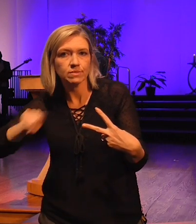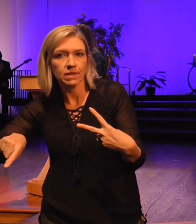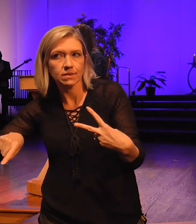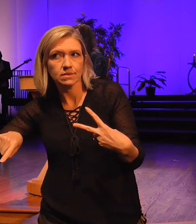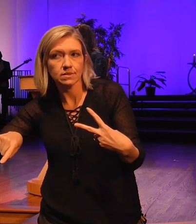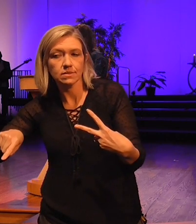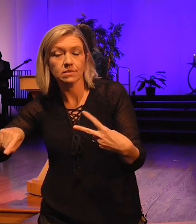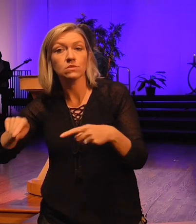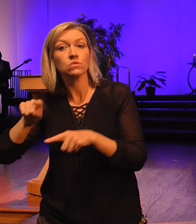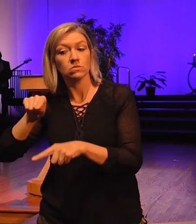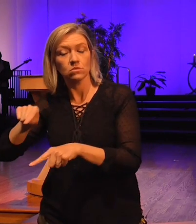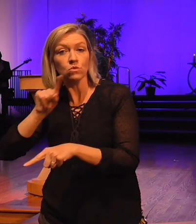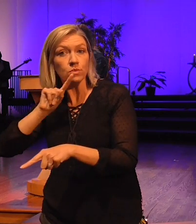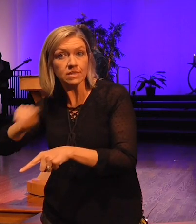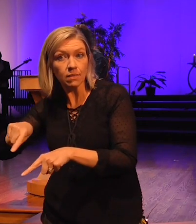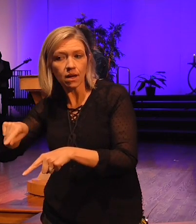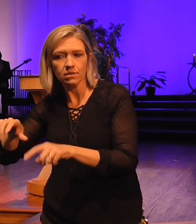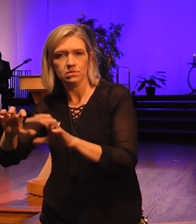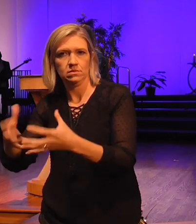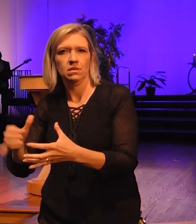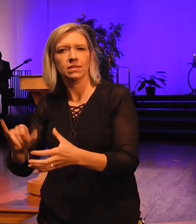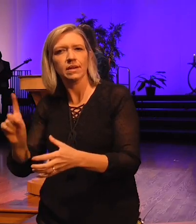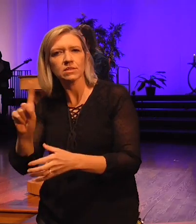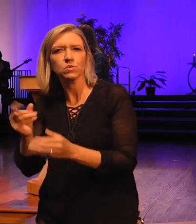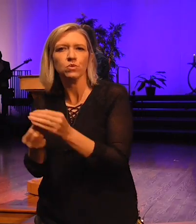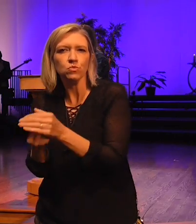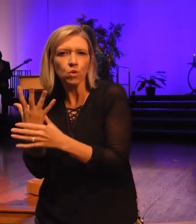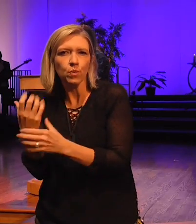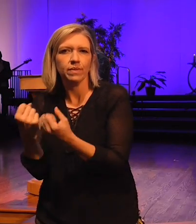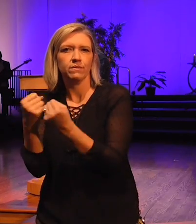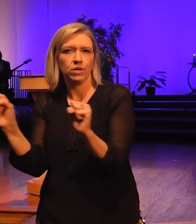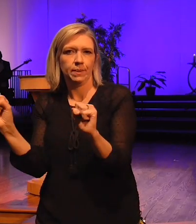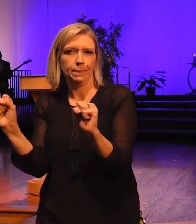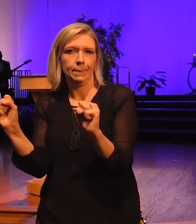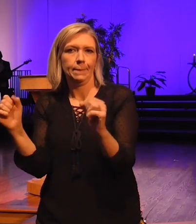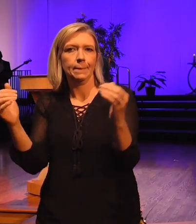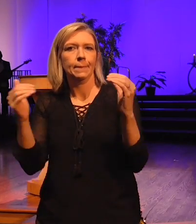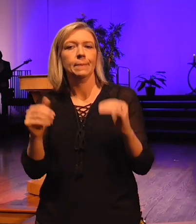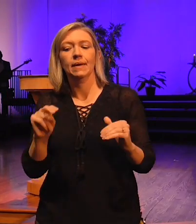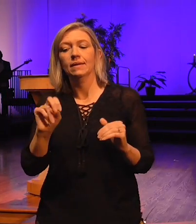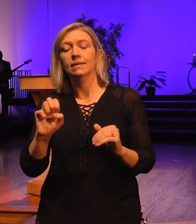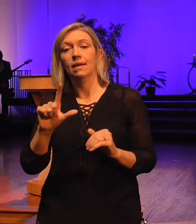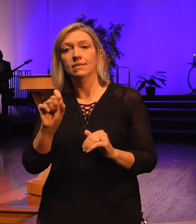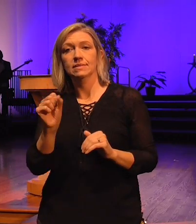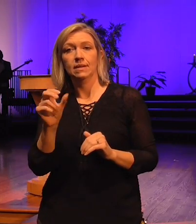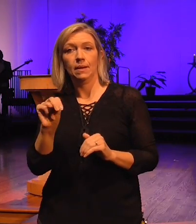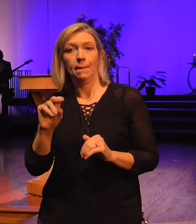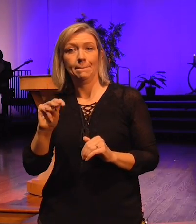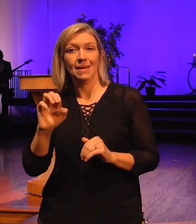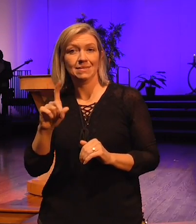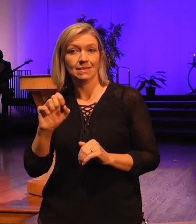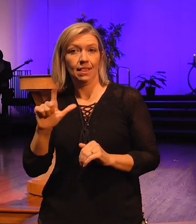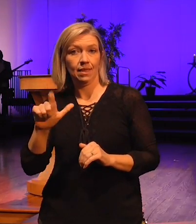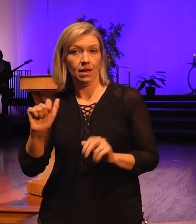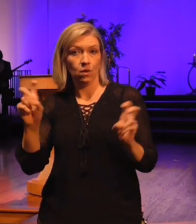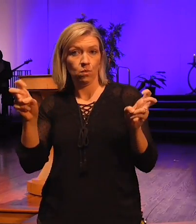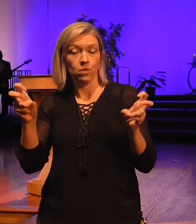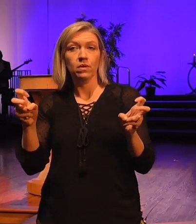nuestra respuesta reside nuestro crecimiento y nuestra libertad y desde Nelson Mandela ser libre no es simplemente